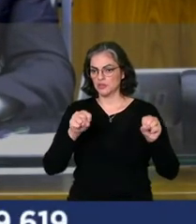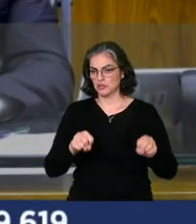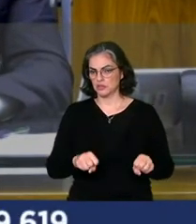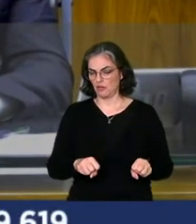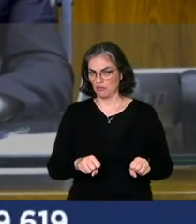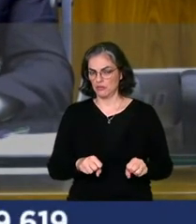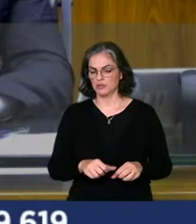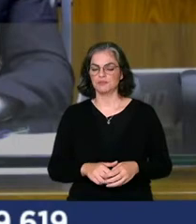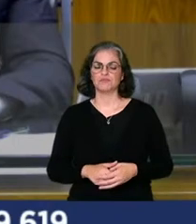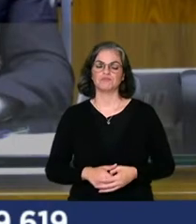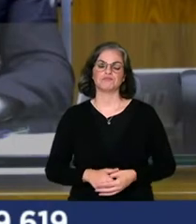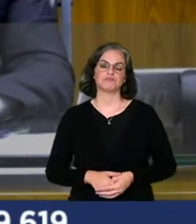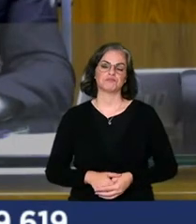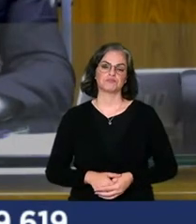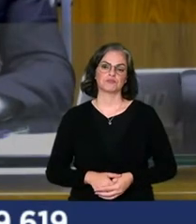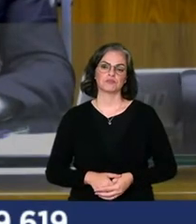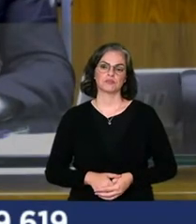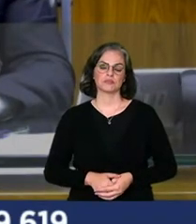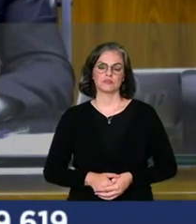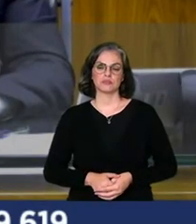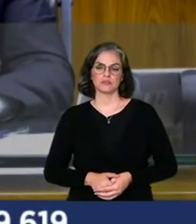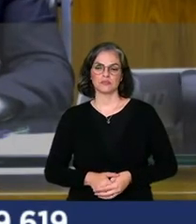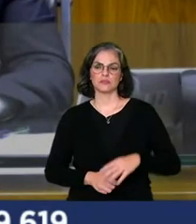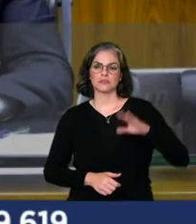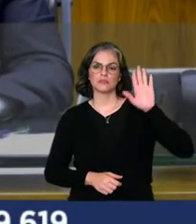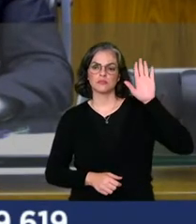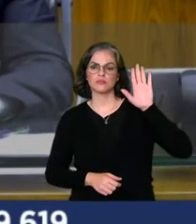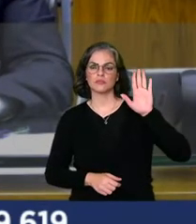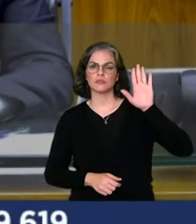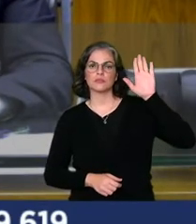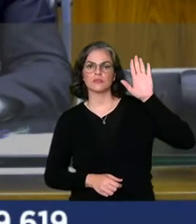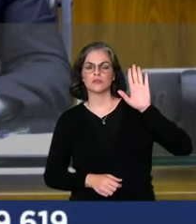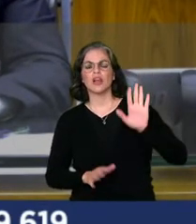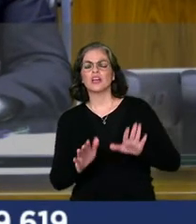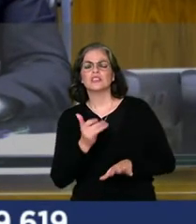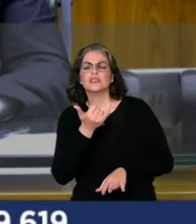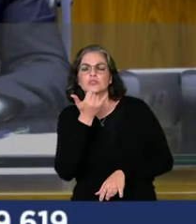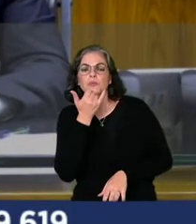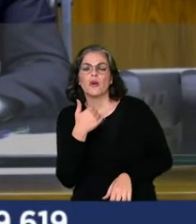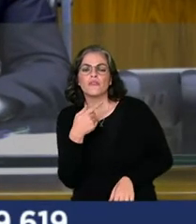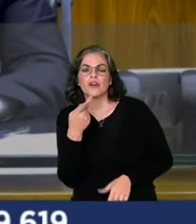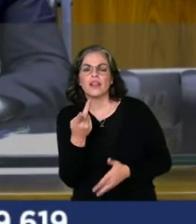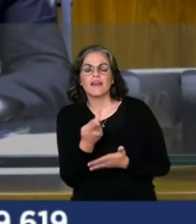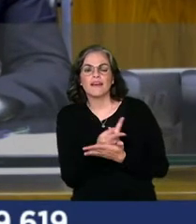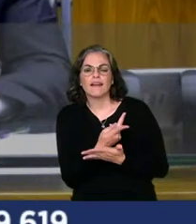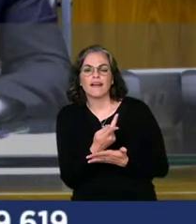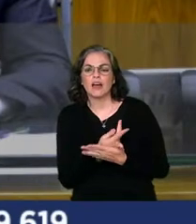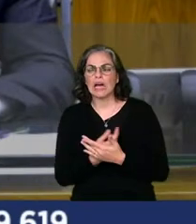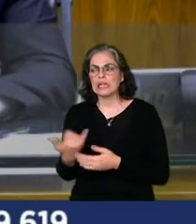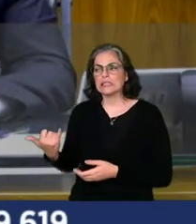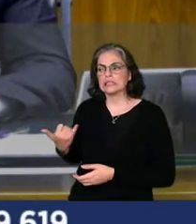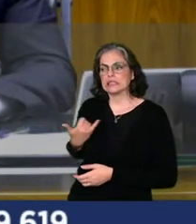ESTAVA NO SISTEMA. [DEPUTADO]: PRESIDENTE -- [PRESIDENTE]: PRESIDENTE SÓ CORRIGINDO AQUI, ESTAMOS CONFIRMANDO AQUI